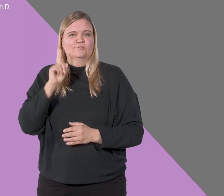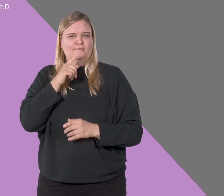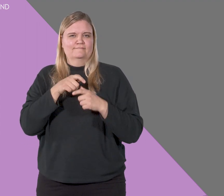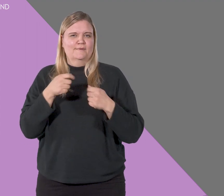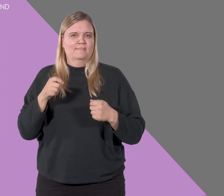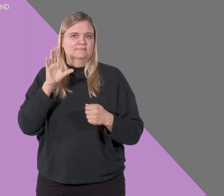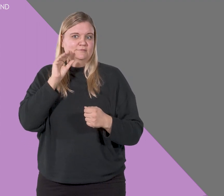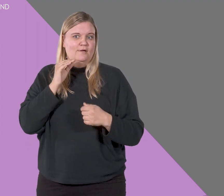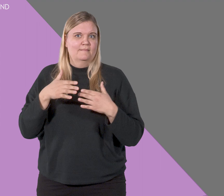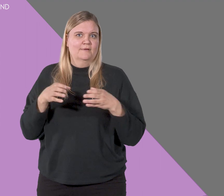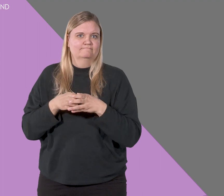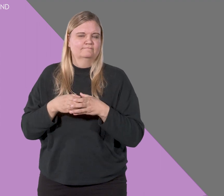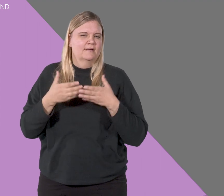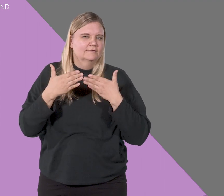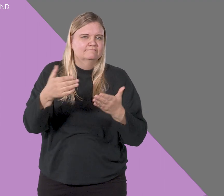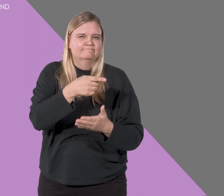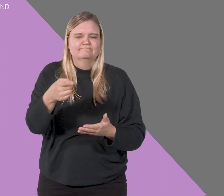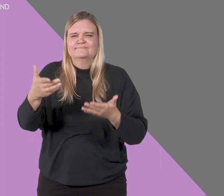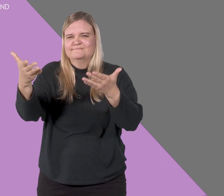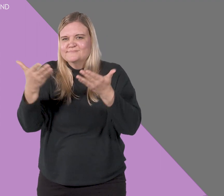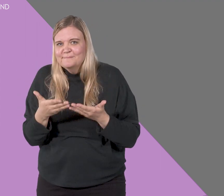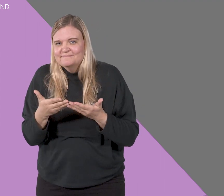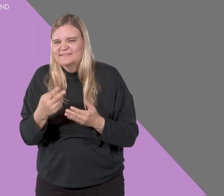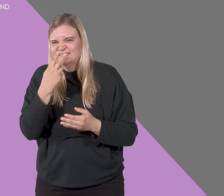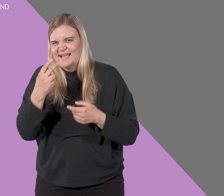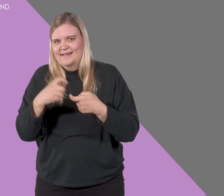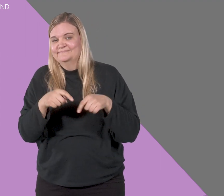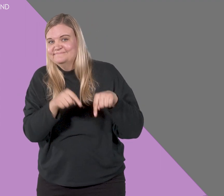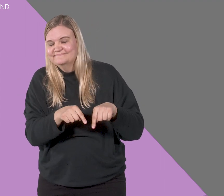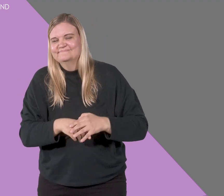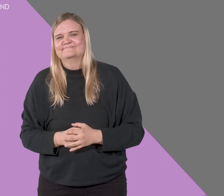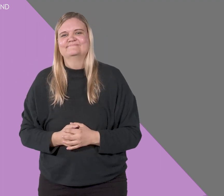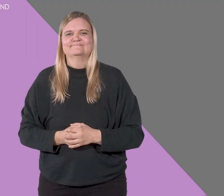Finlands Dövas Förbunds seniorarbetsgrupp hälsar er välkomna!